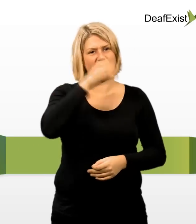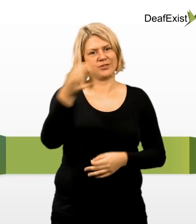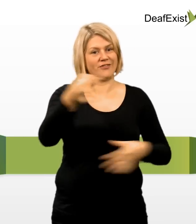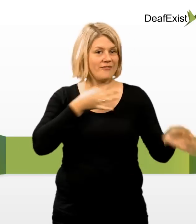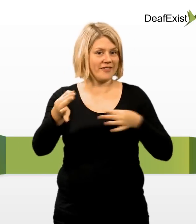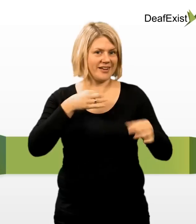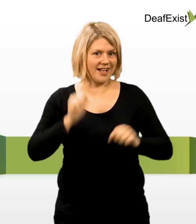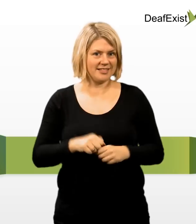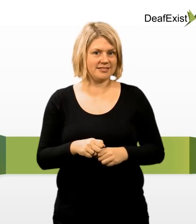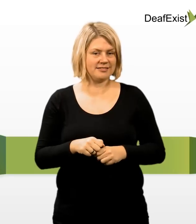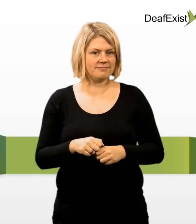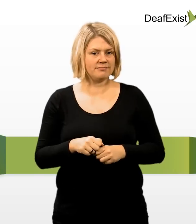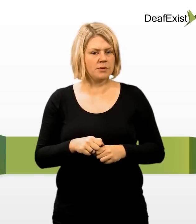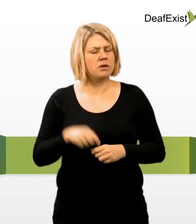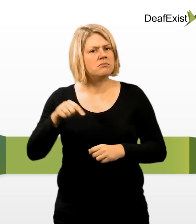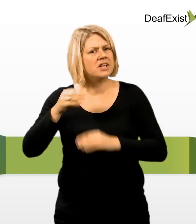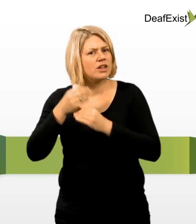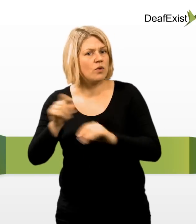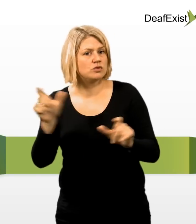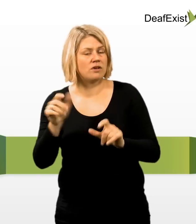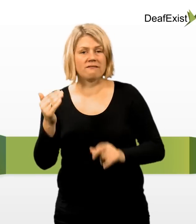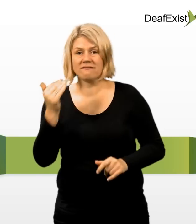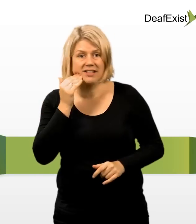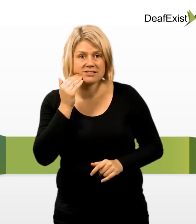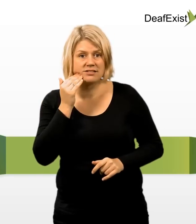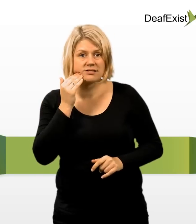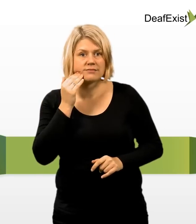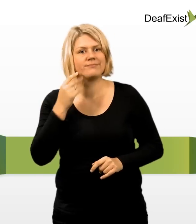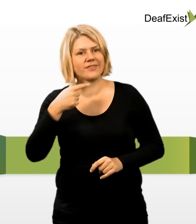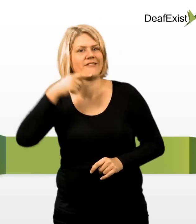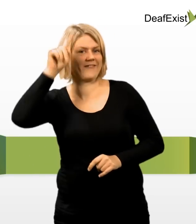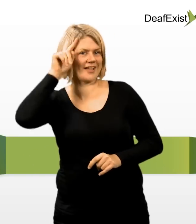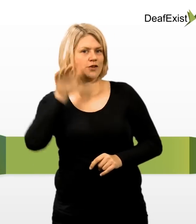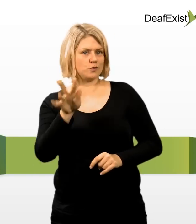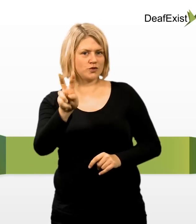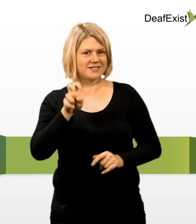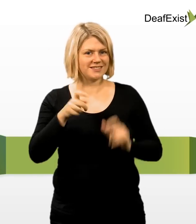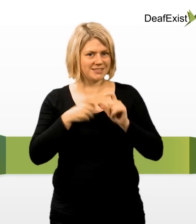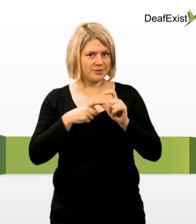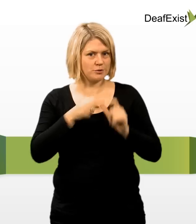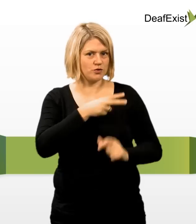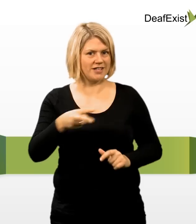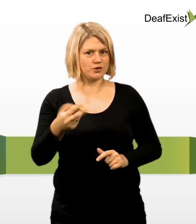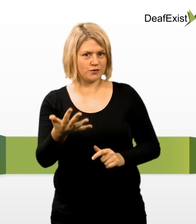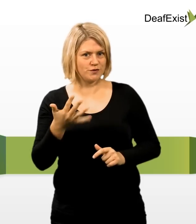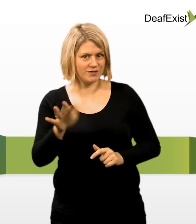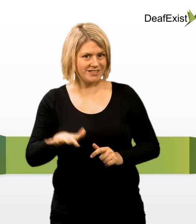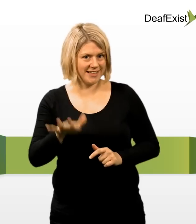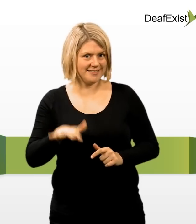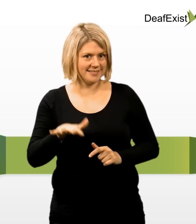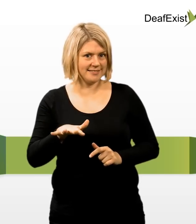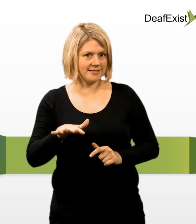stellen. Die Informationsveranstaltung findet am Freitag, den 25. September 2015